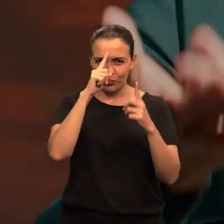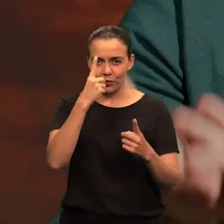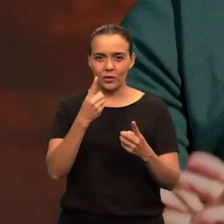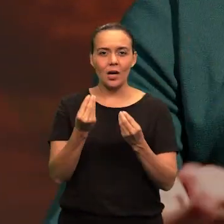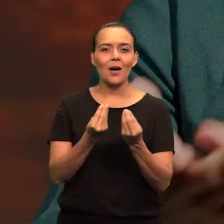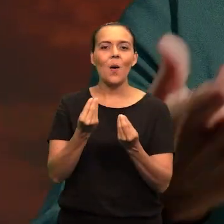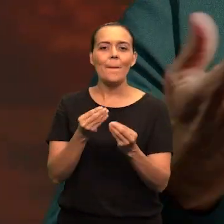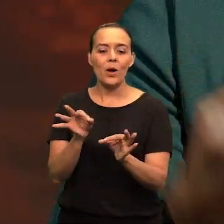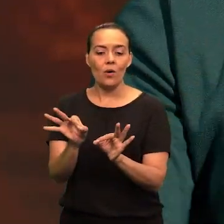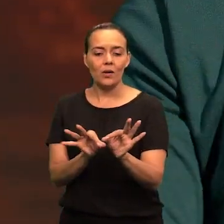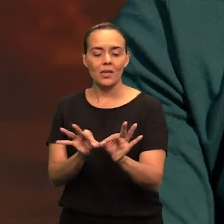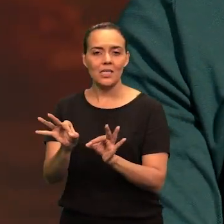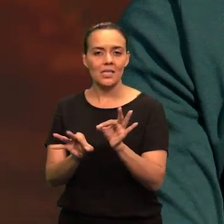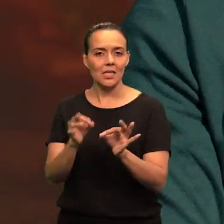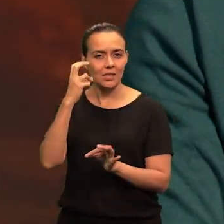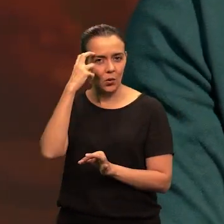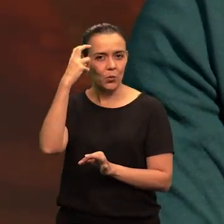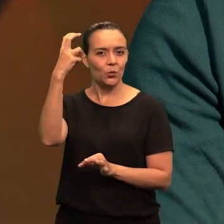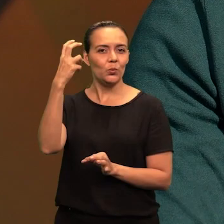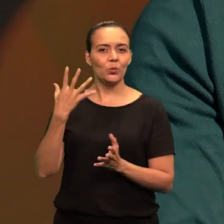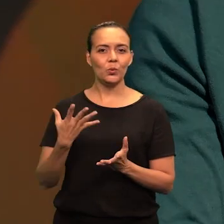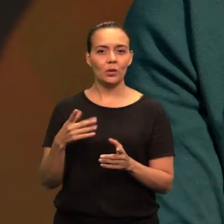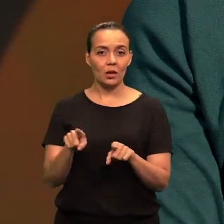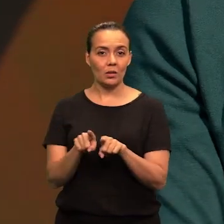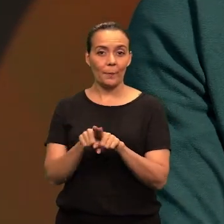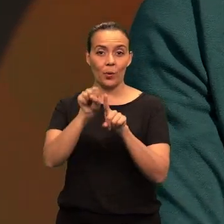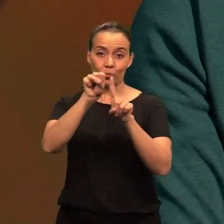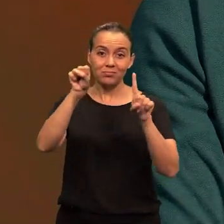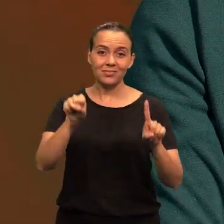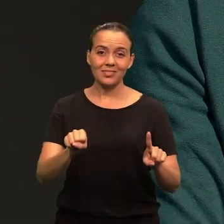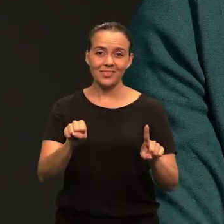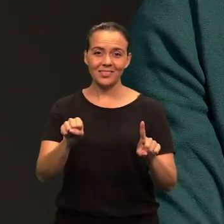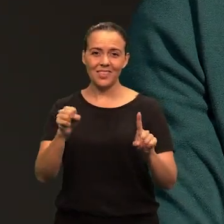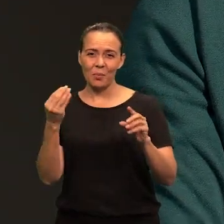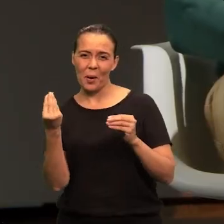ao longo da organização das nossas culturas e dos nossos sistemas.